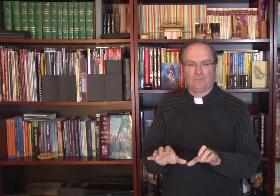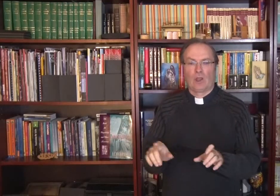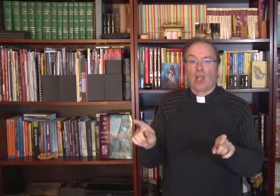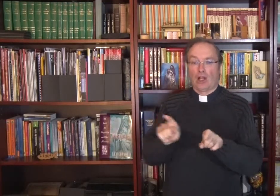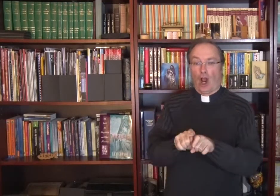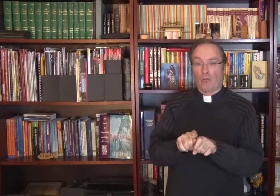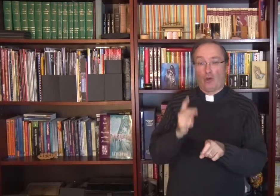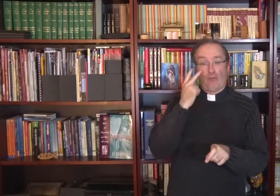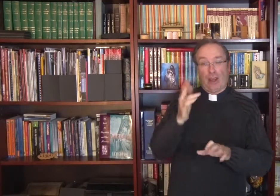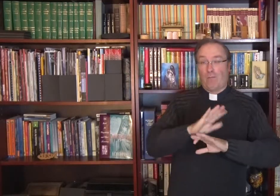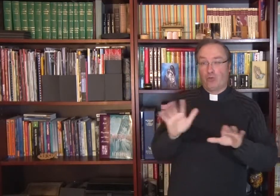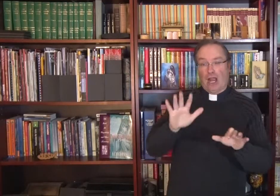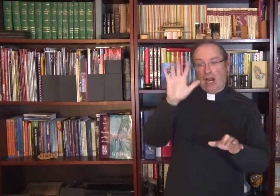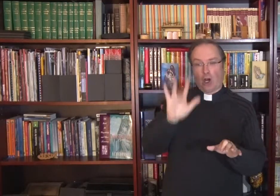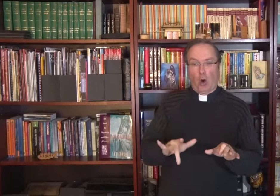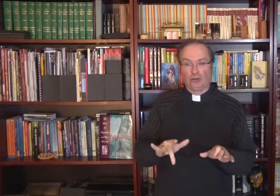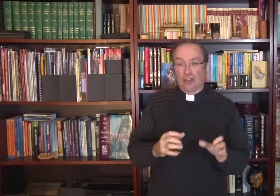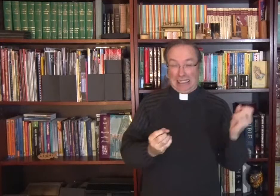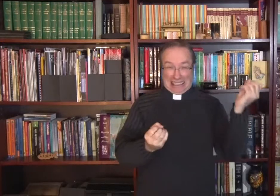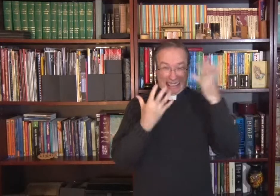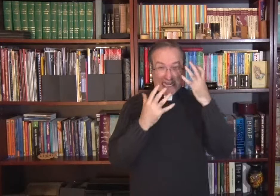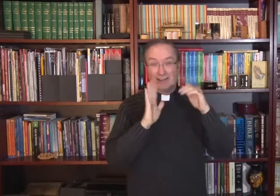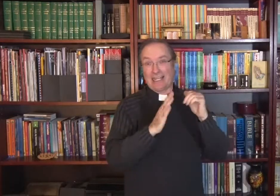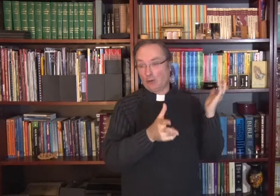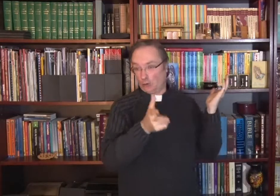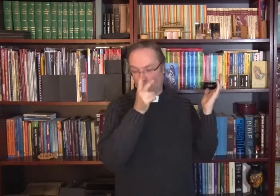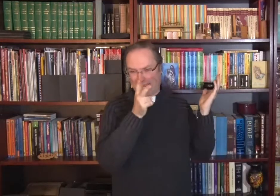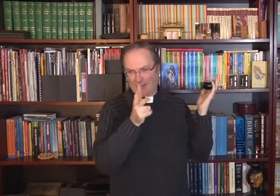Comme je ne voyais plus à cause de l’éclat de cette lumière,